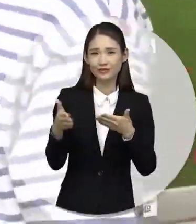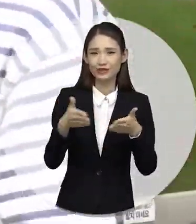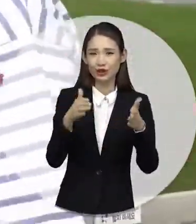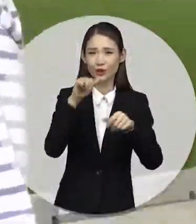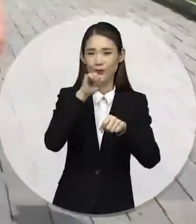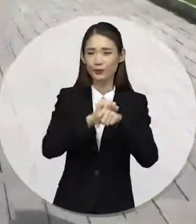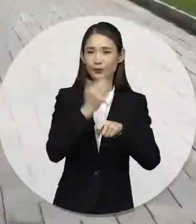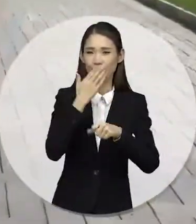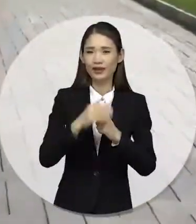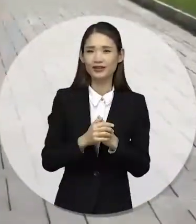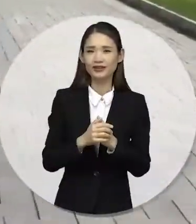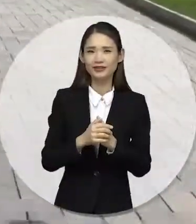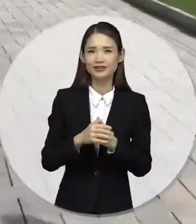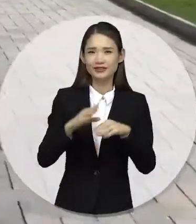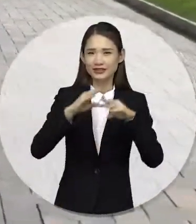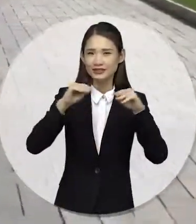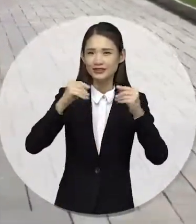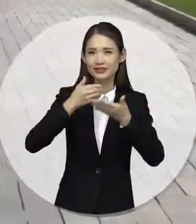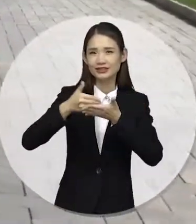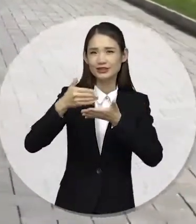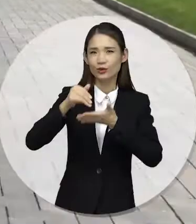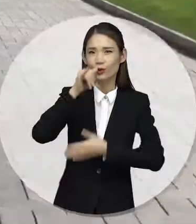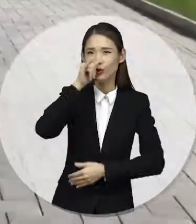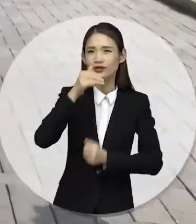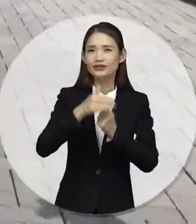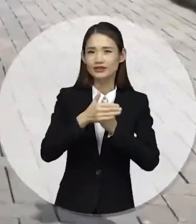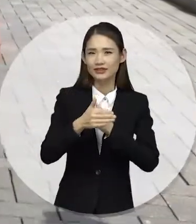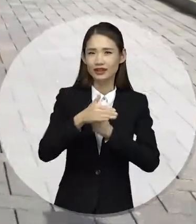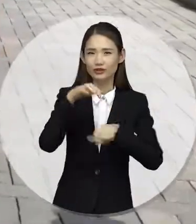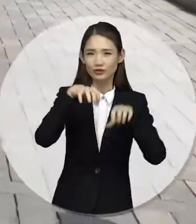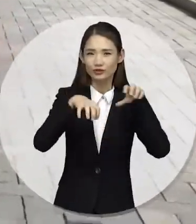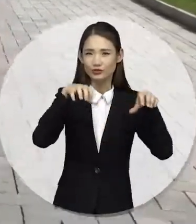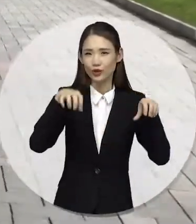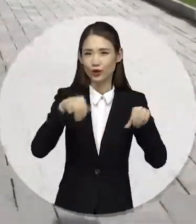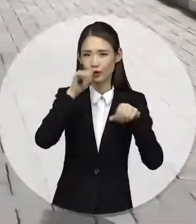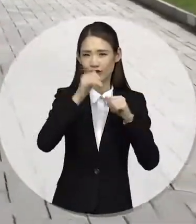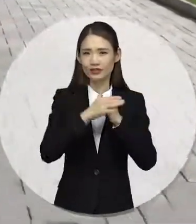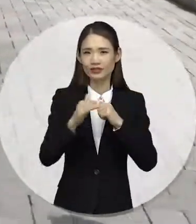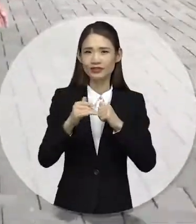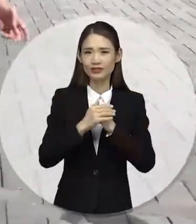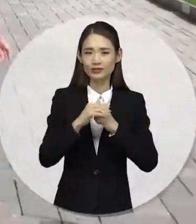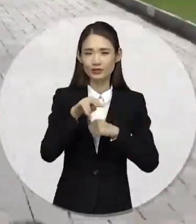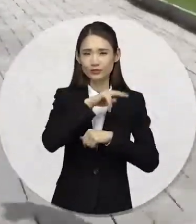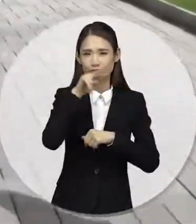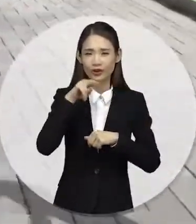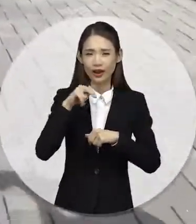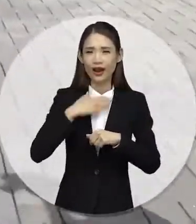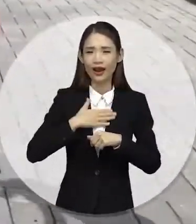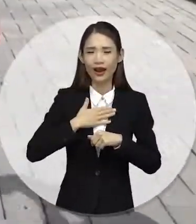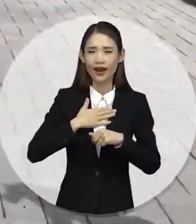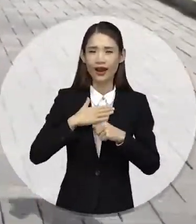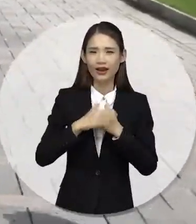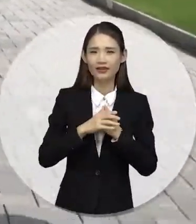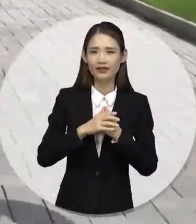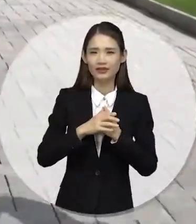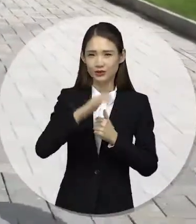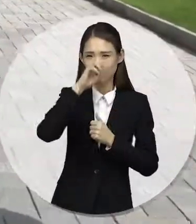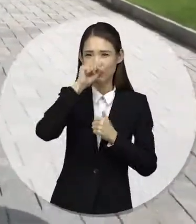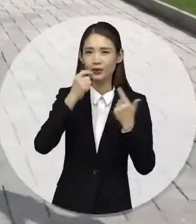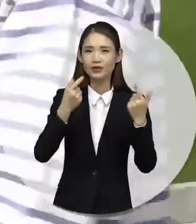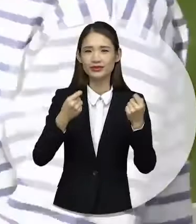김한솔 : 어, 지도가 있으니까 그래도 주변에 뭐가 있어서 내가 뭐가 있는지를 알고 이렇게 갈 수 있으니까 나는 좋은 것 같아, 지금도.